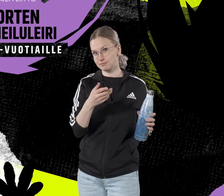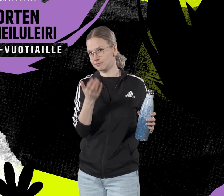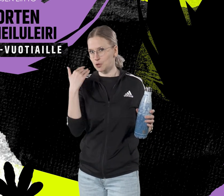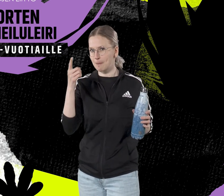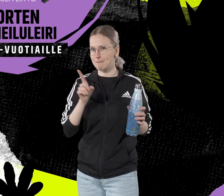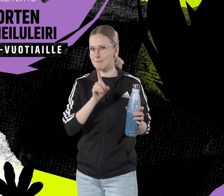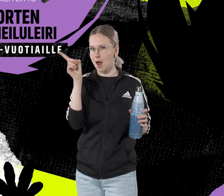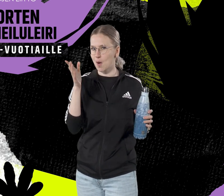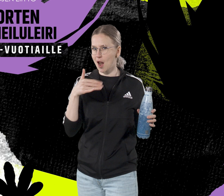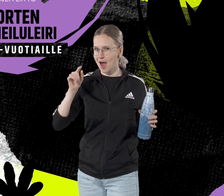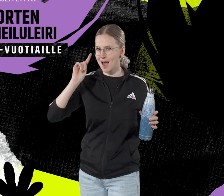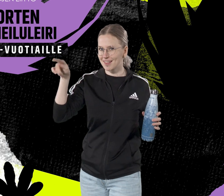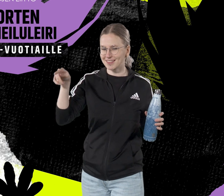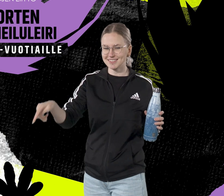lähde mukaan Pajulahteen!